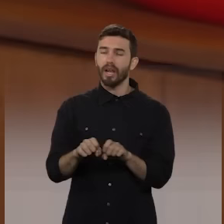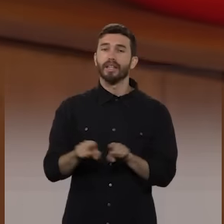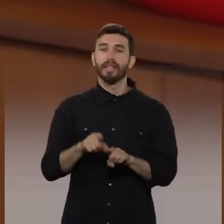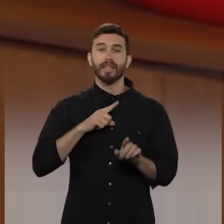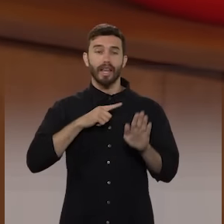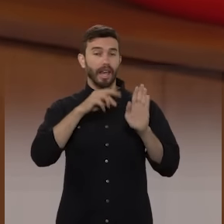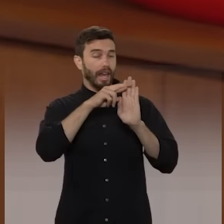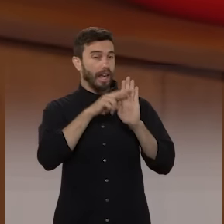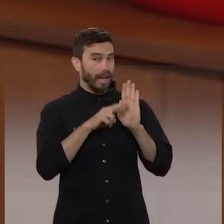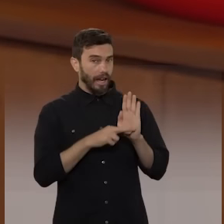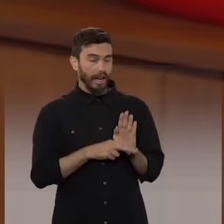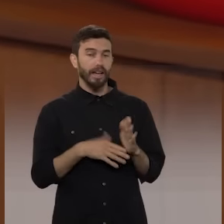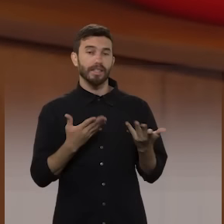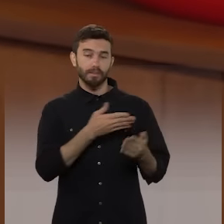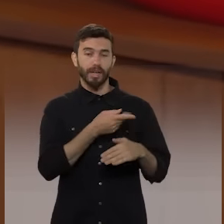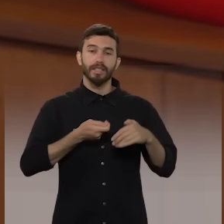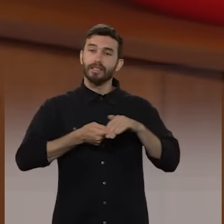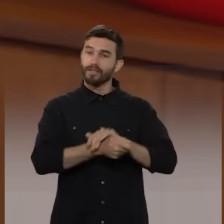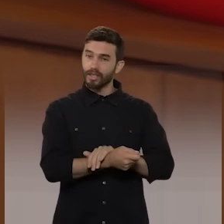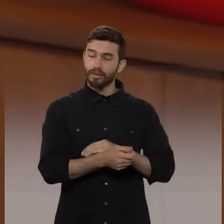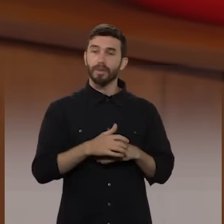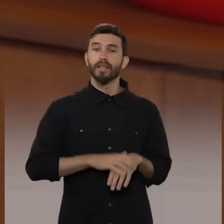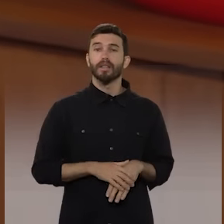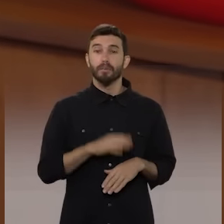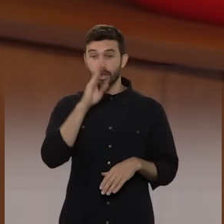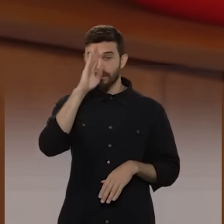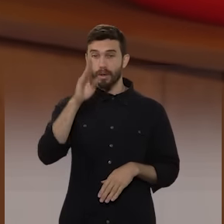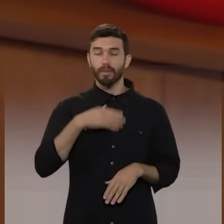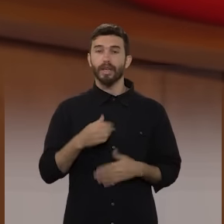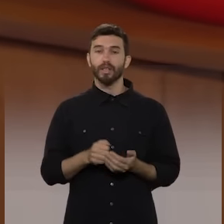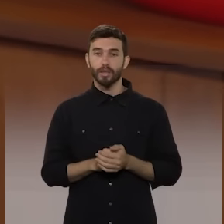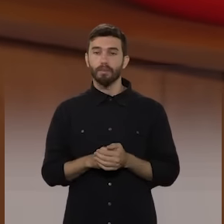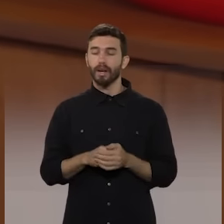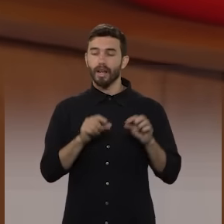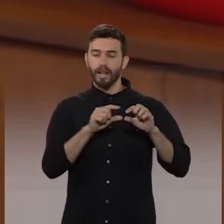investimentos, principalmente em transmissão, em que isso não tem sido alterado ao longo dos anos,